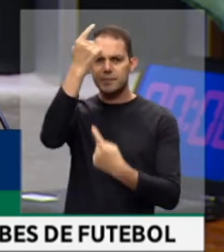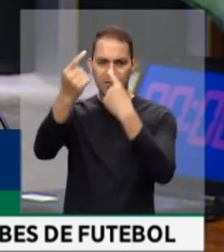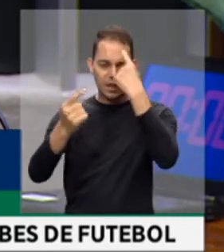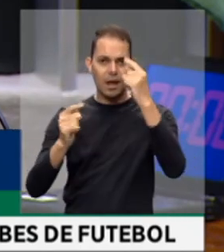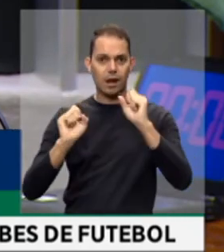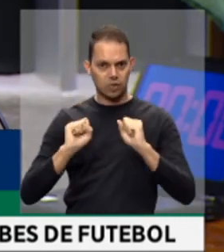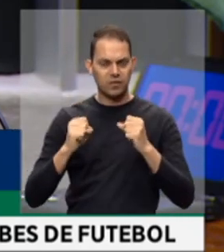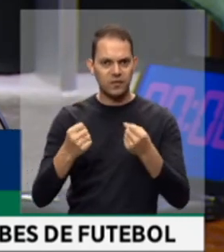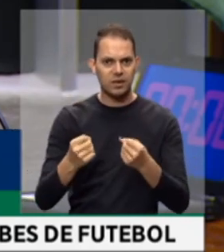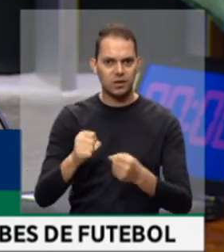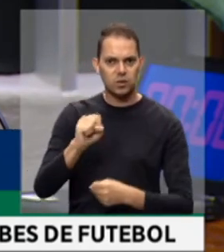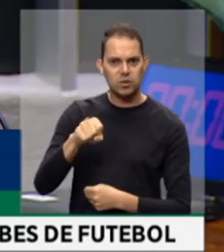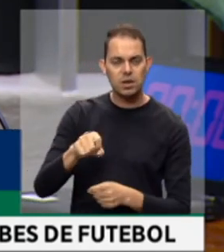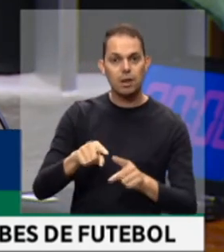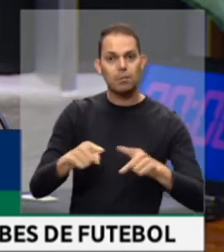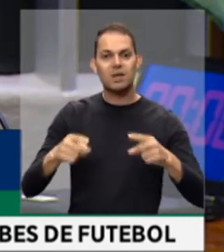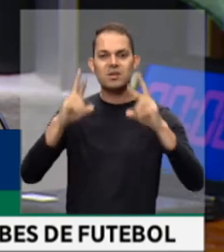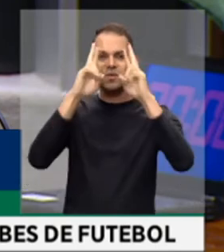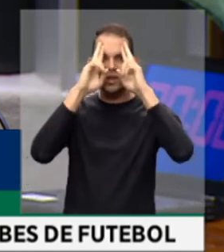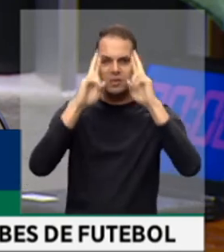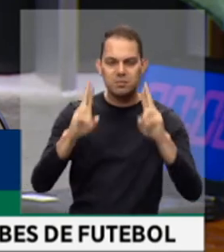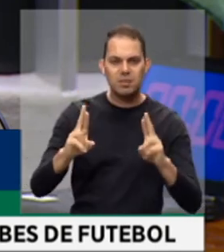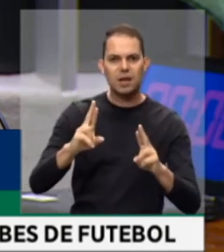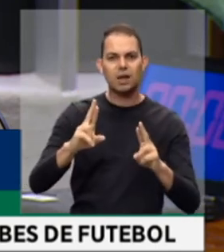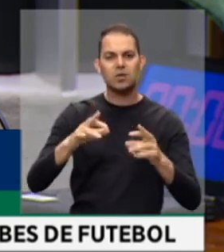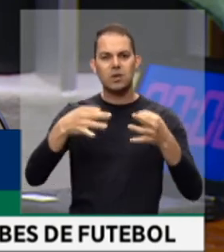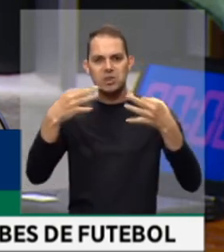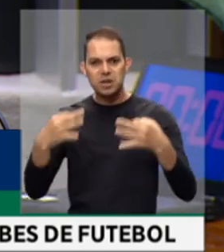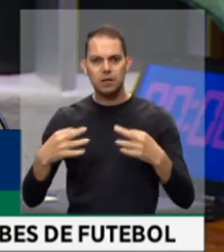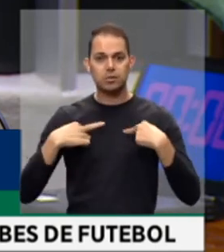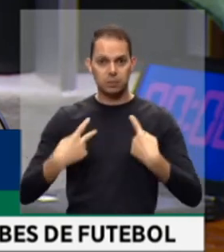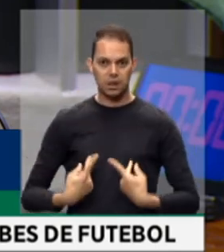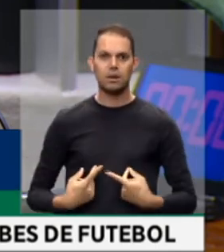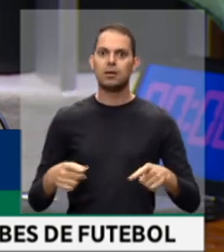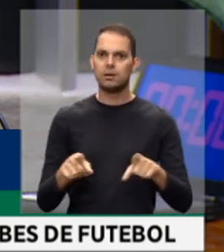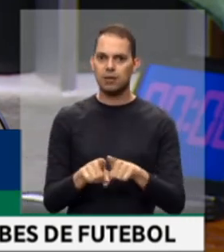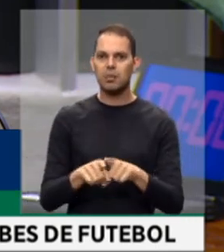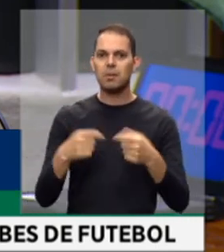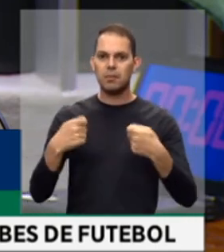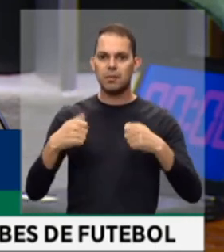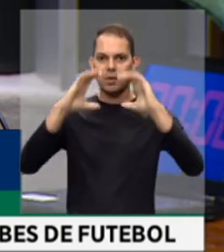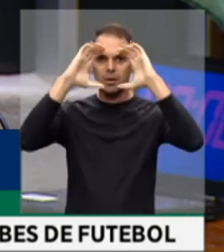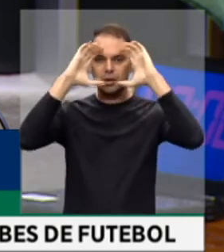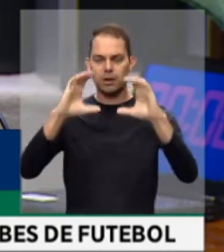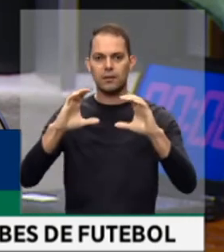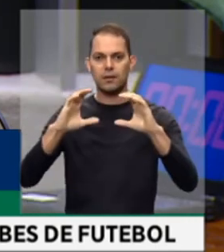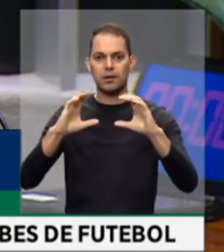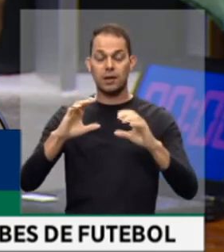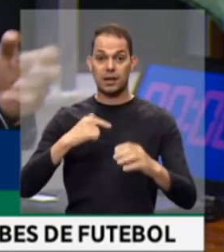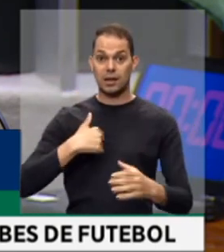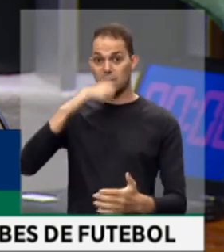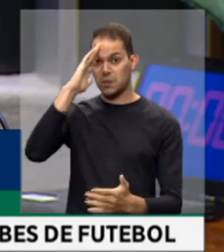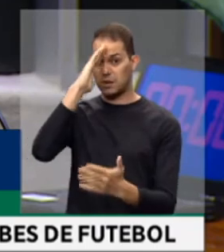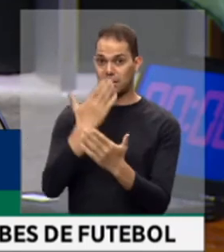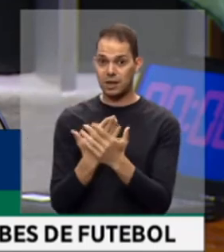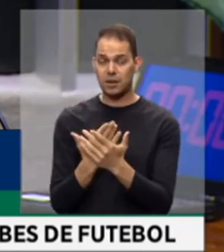QUE EU ACREDITO, MAS SEM NUNCA TER OFENDIDO MORALMENTE, PESSOALMENTE, PERSONALIZADO, A IDEIA É DEFENDIDA MAS O RESPEITO É DIGNIDADE HUMANA